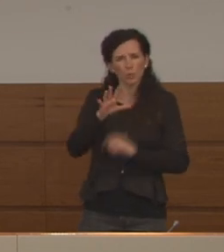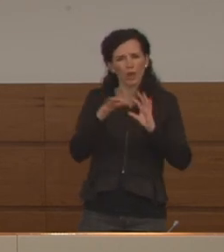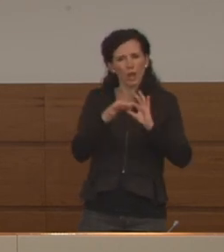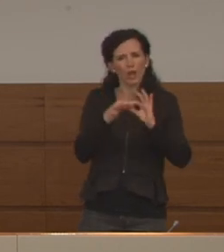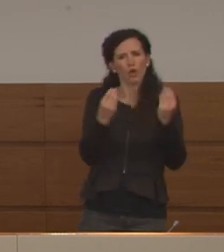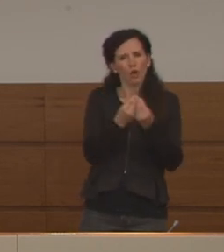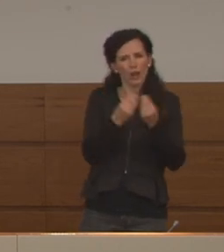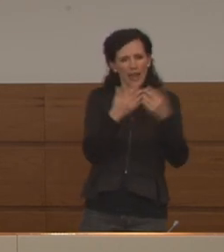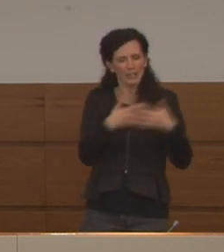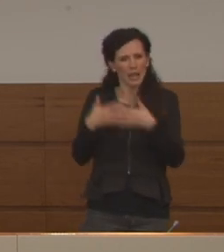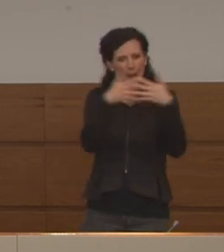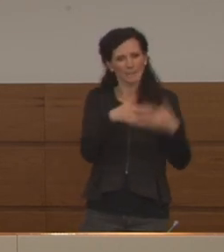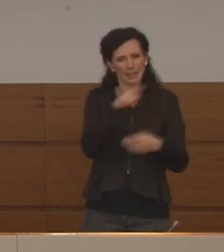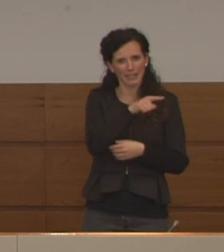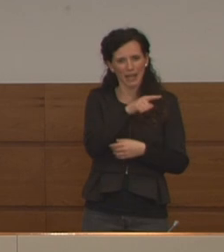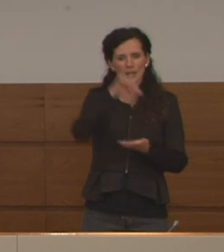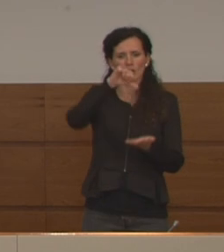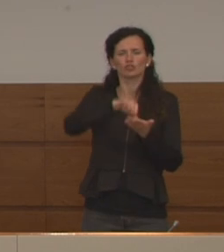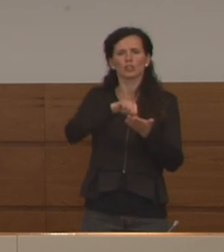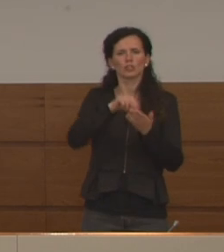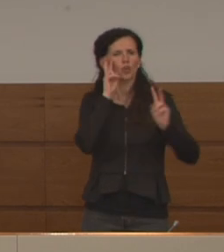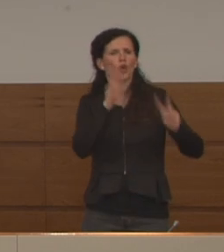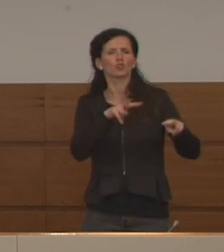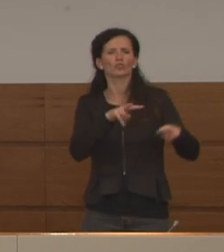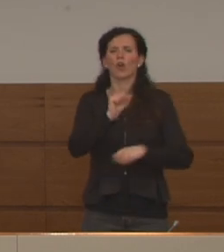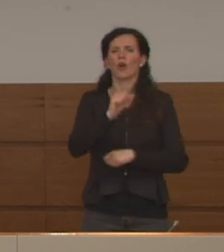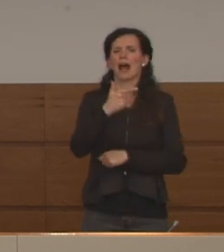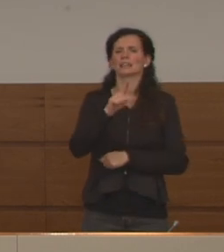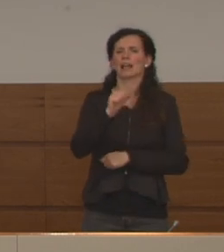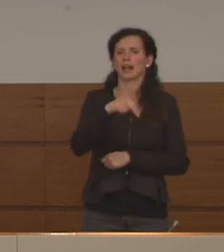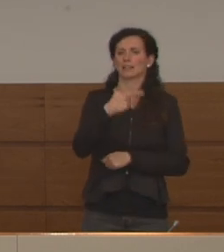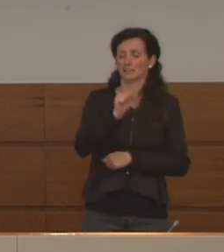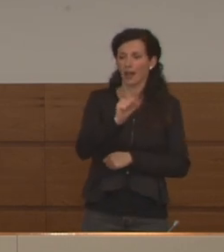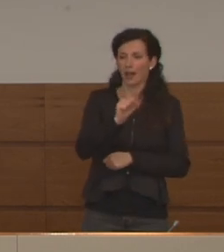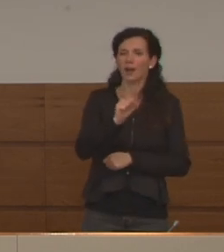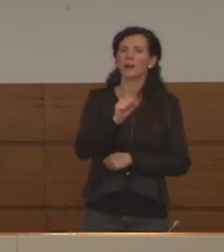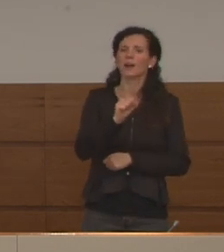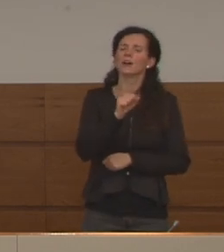del centro per il controllo delle malattie di Atlanta, che sono